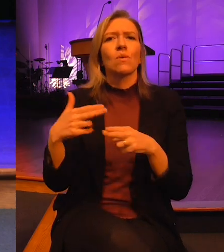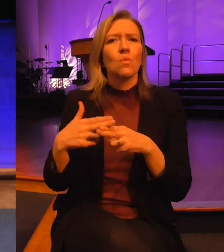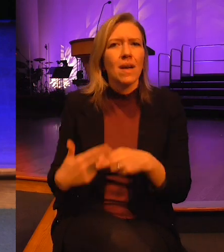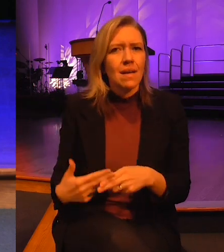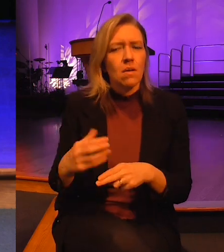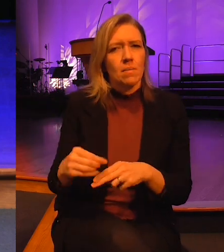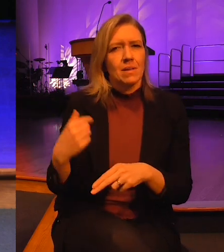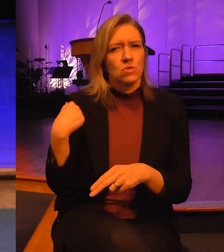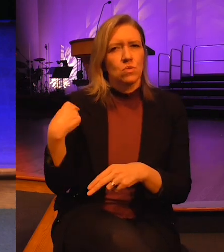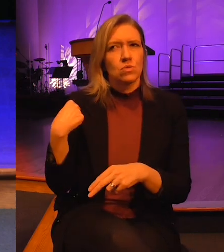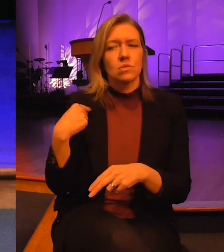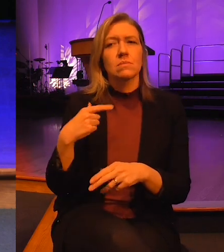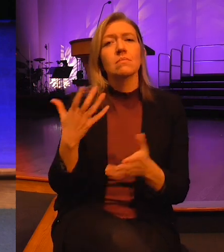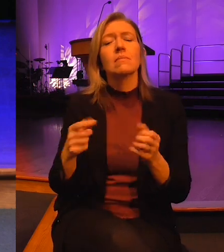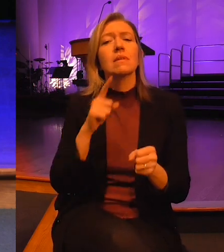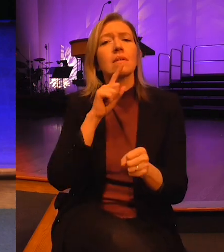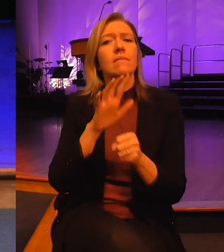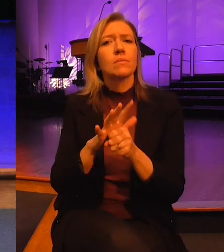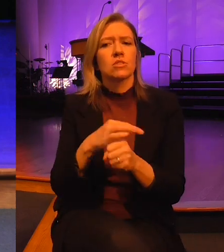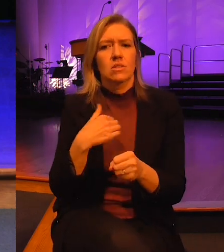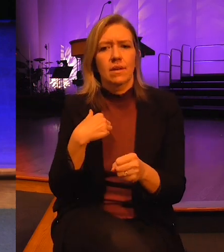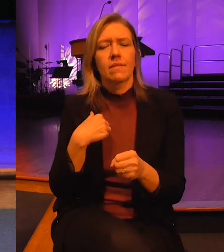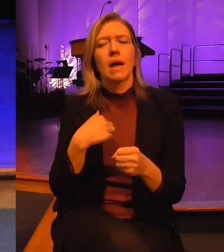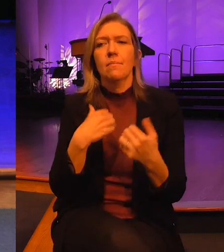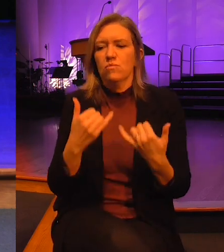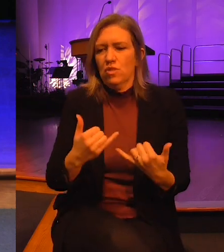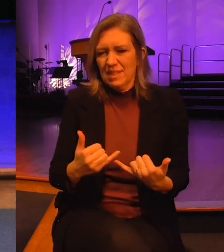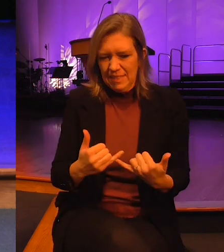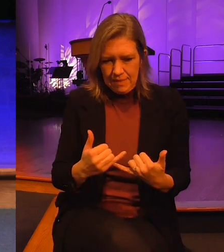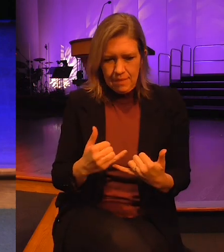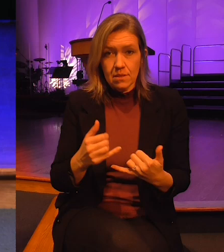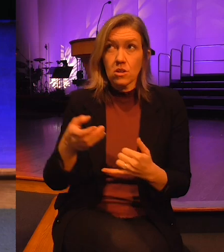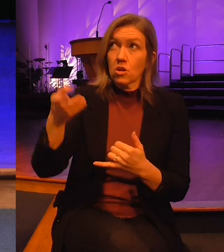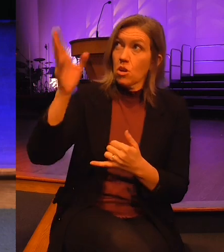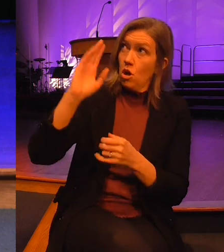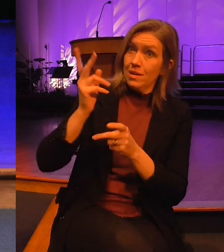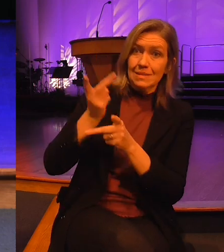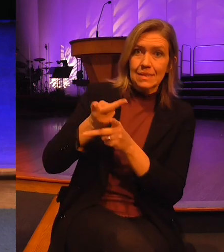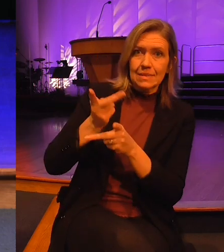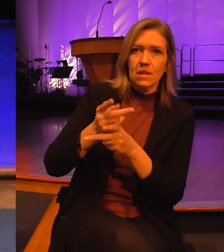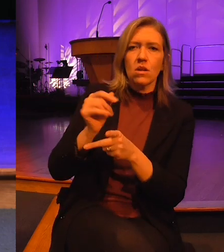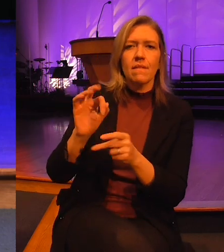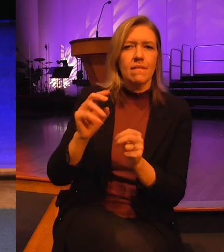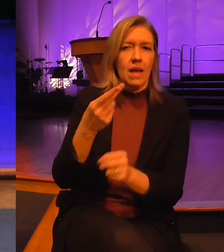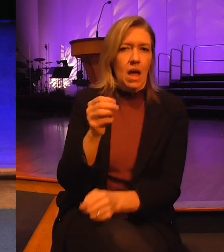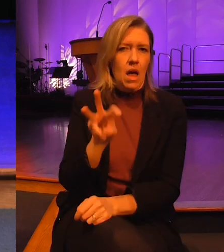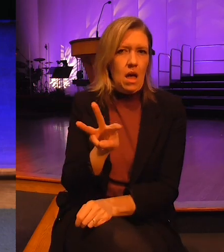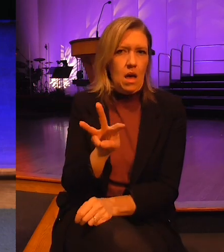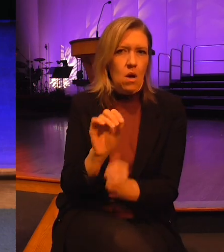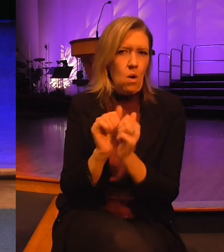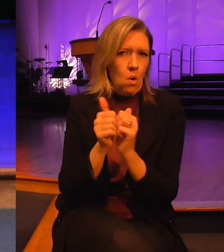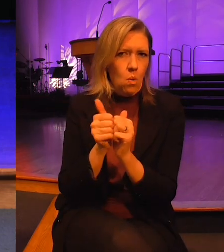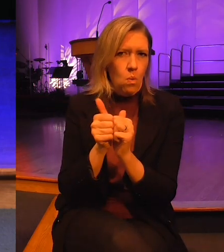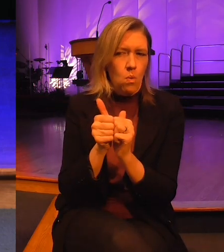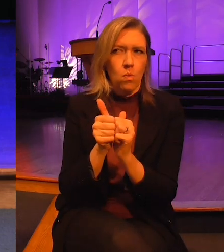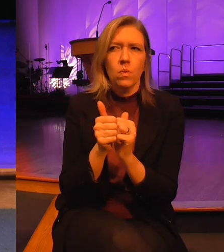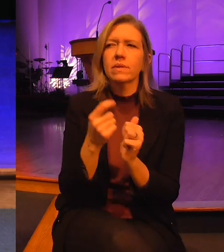presente en el ahora. Dios se encarga de cada cosa. Hay algo en la capacidad de intentar